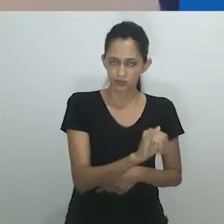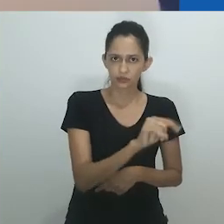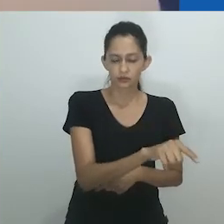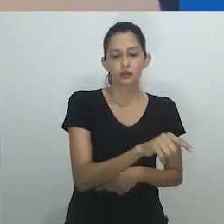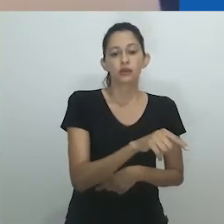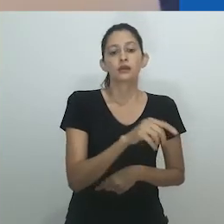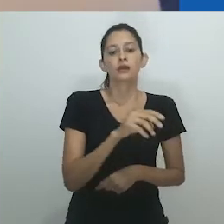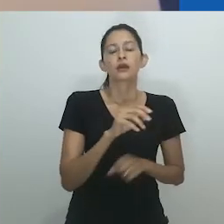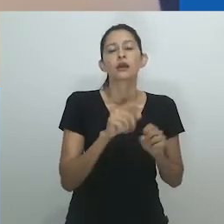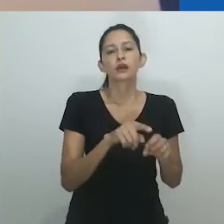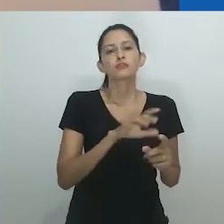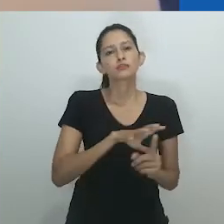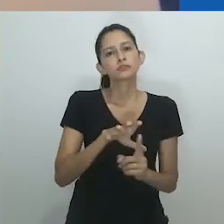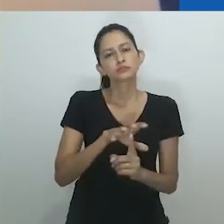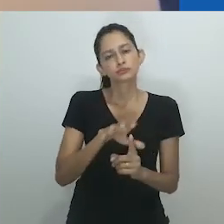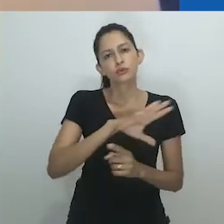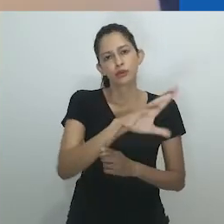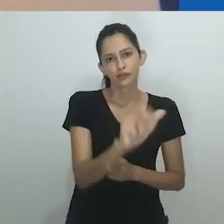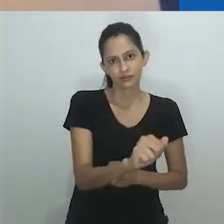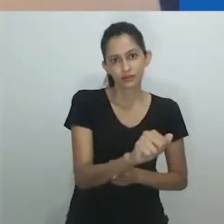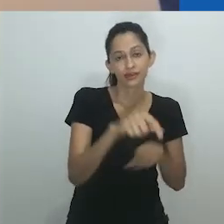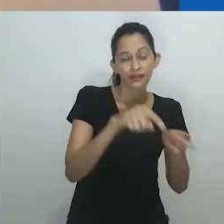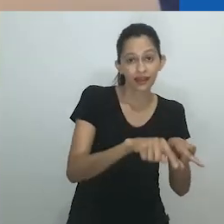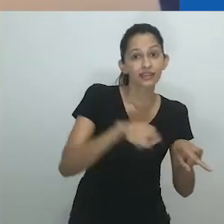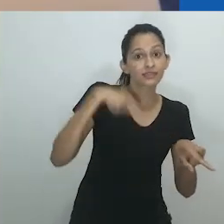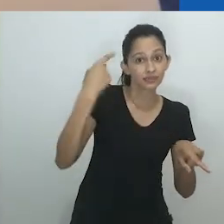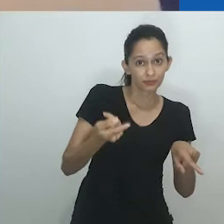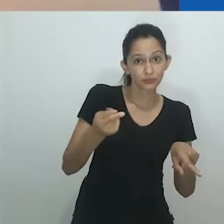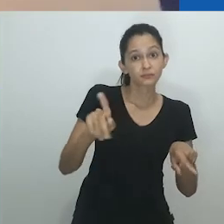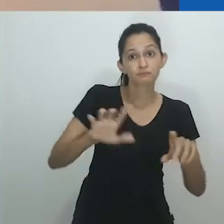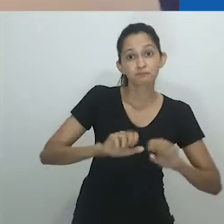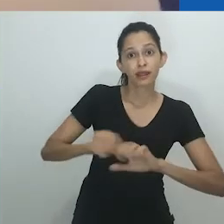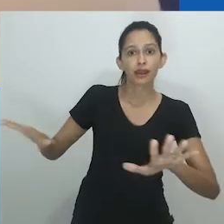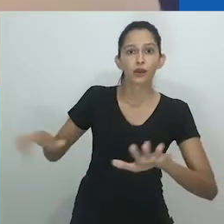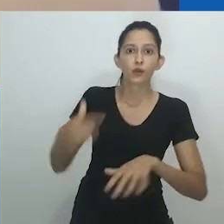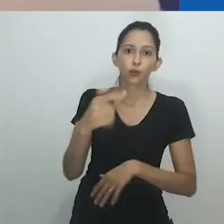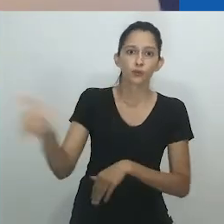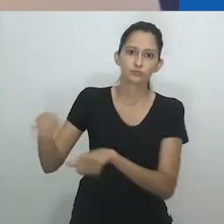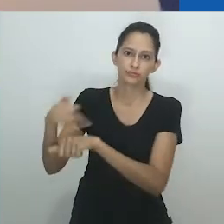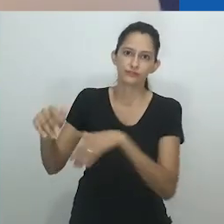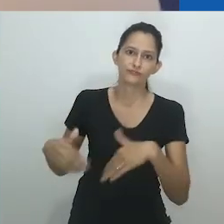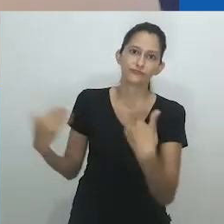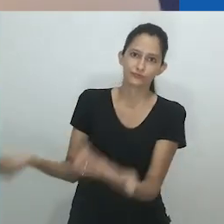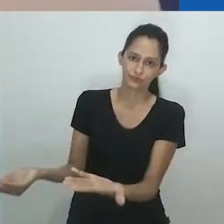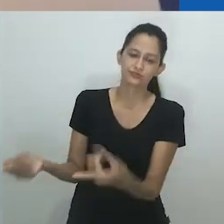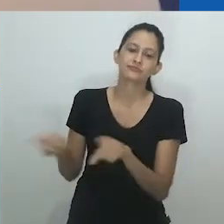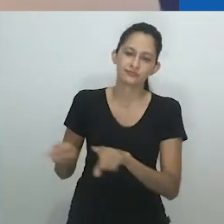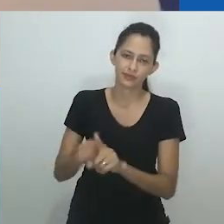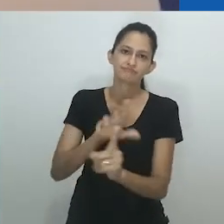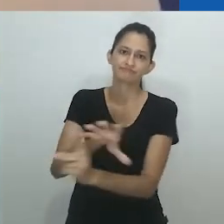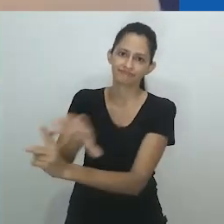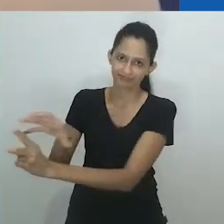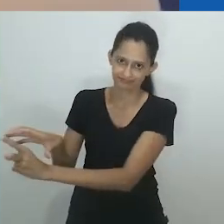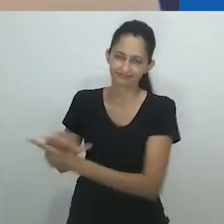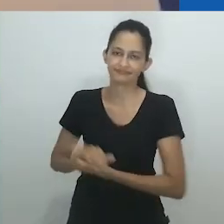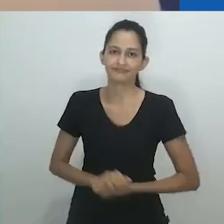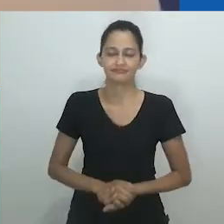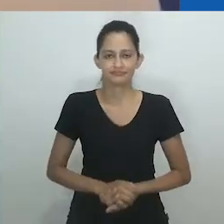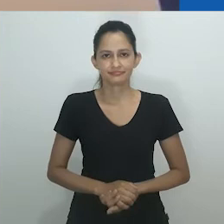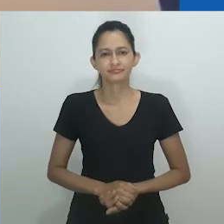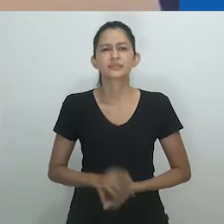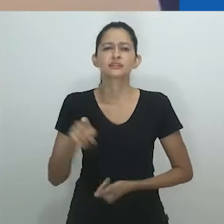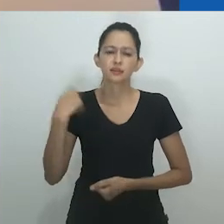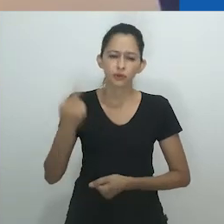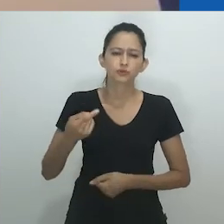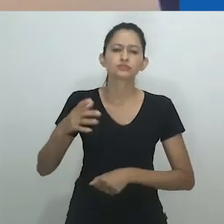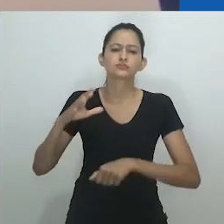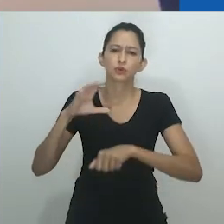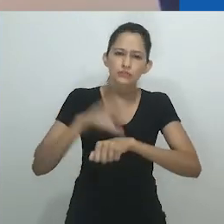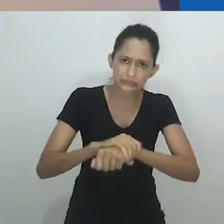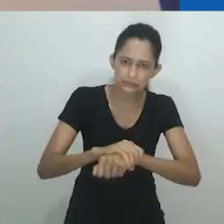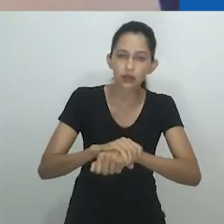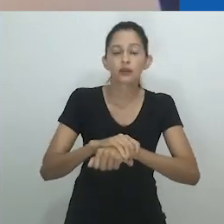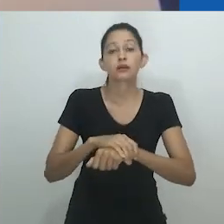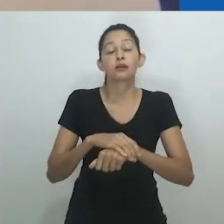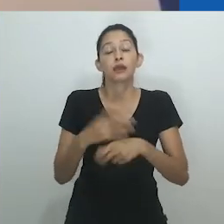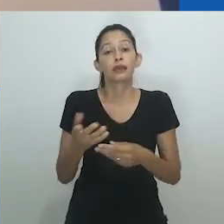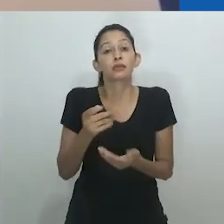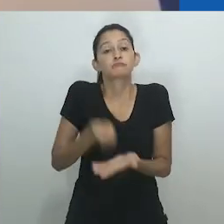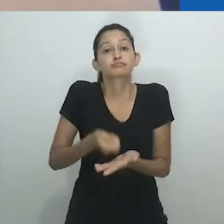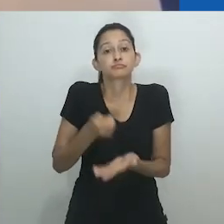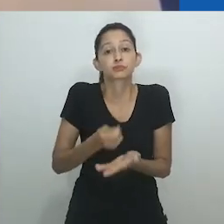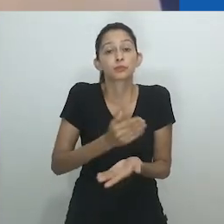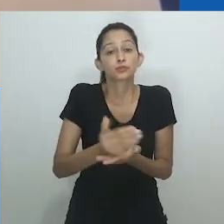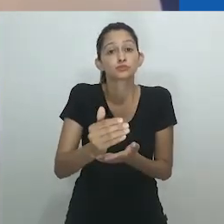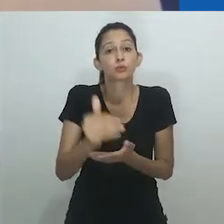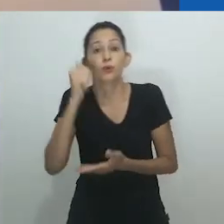Mesmo sem uma linguagem feminista ocidental, a sociedade Nnobi iluminou uma versão de feminismos africanos que antecedeu os discursos feministas ocidentais.